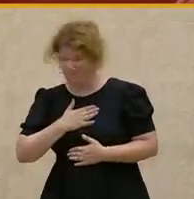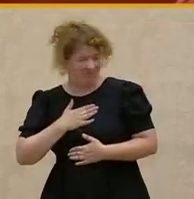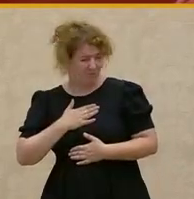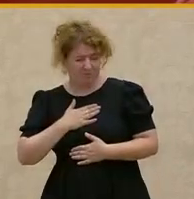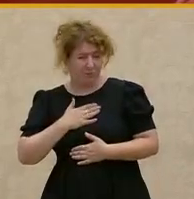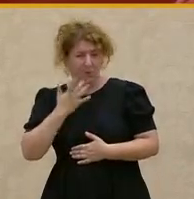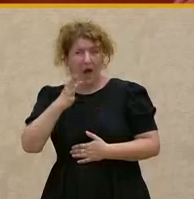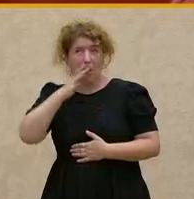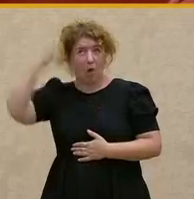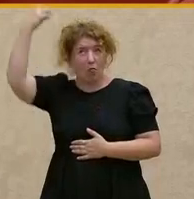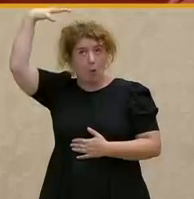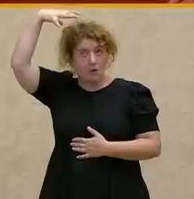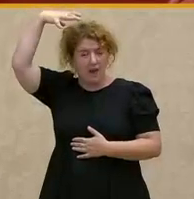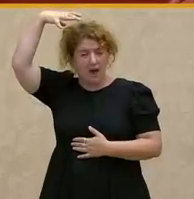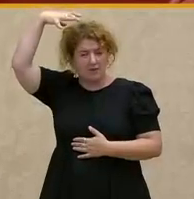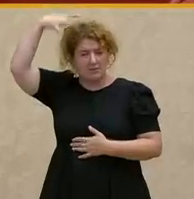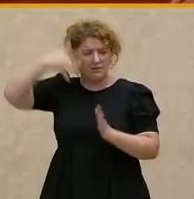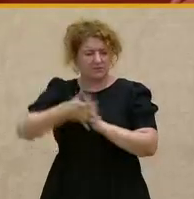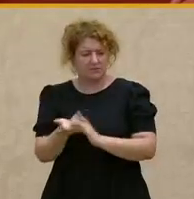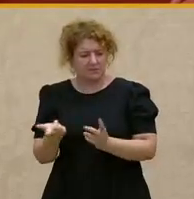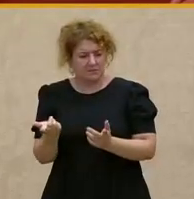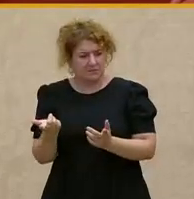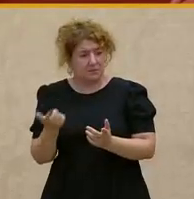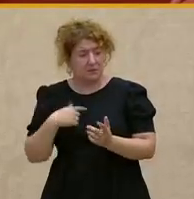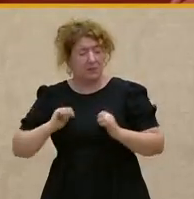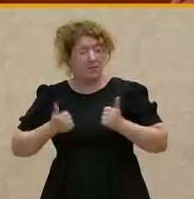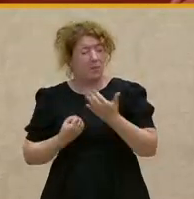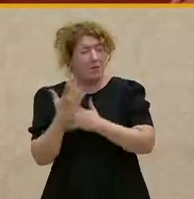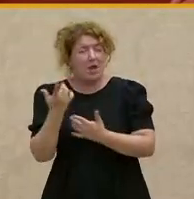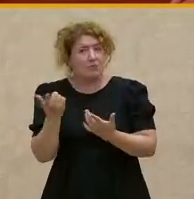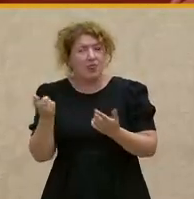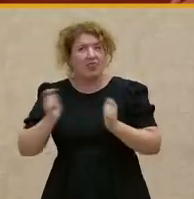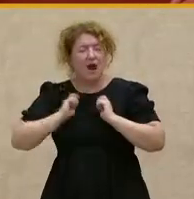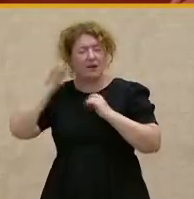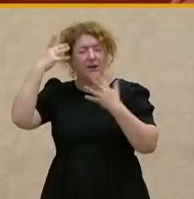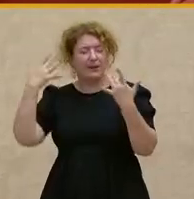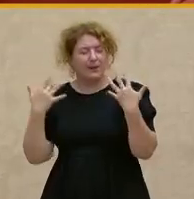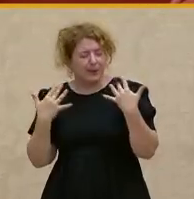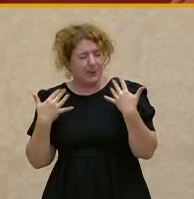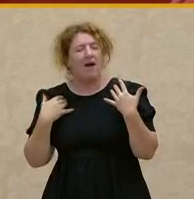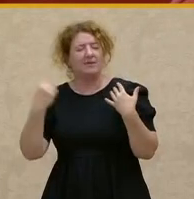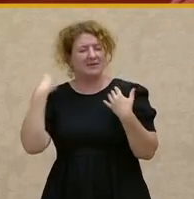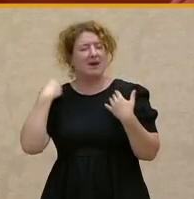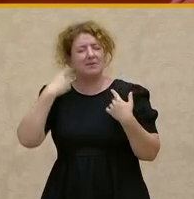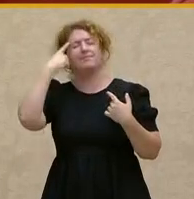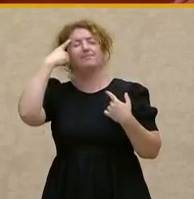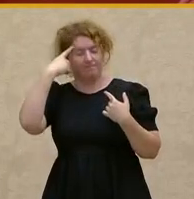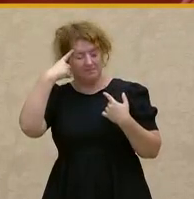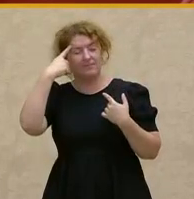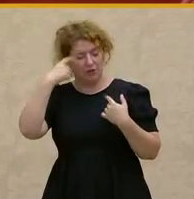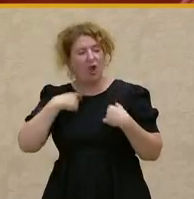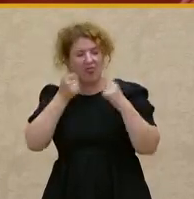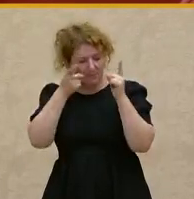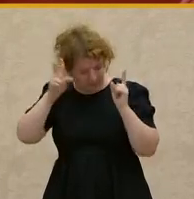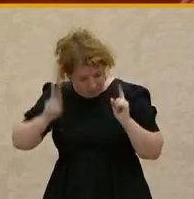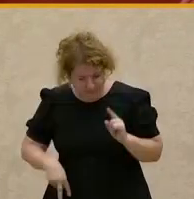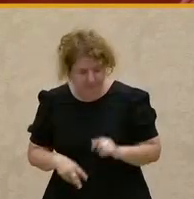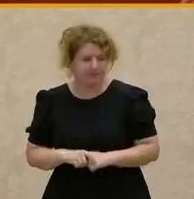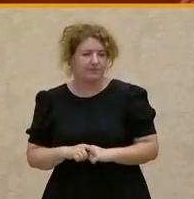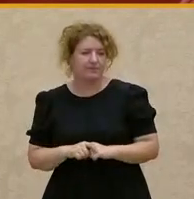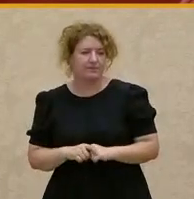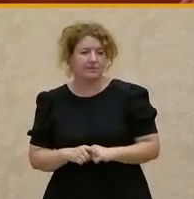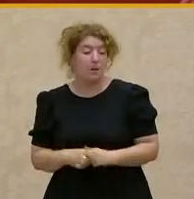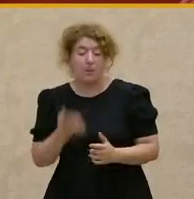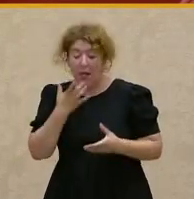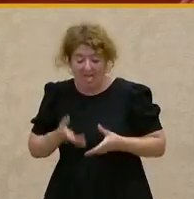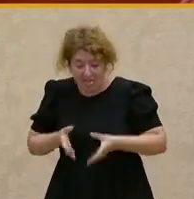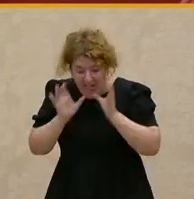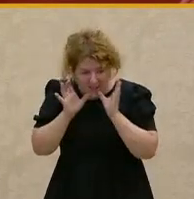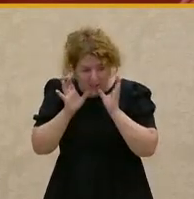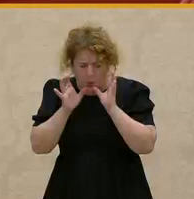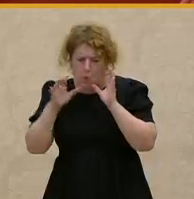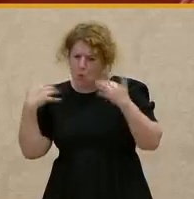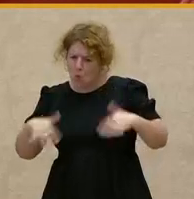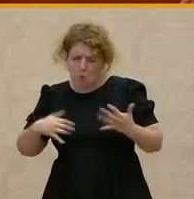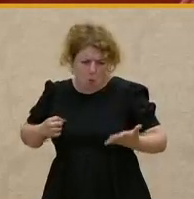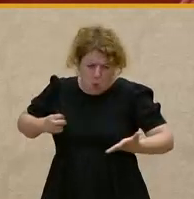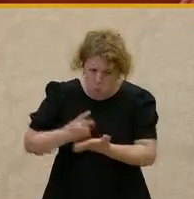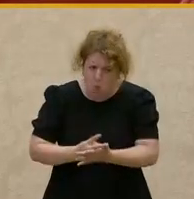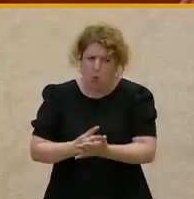ducha. Es un recordatorio de que estoy despierto. Desayunar es desafiante. Los cuidadores, aunque